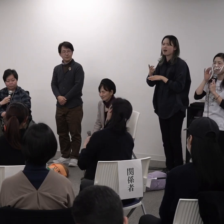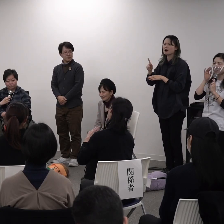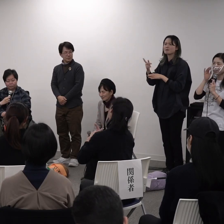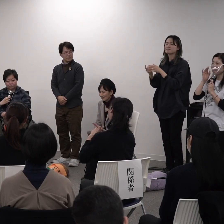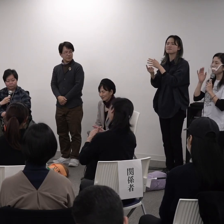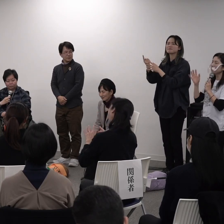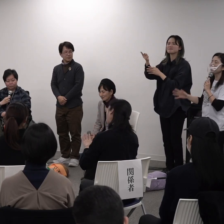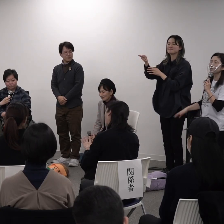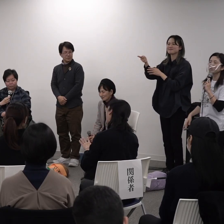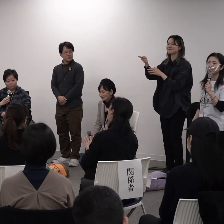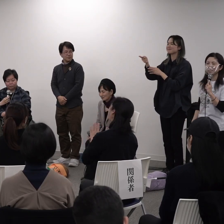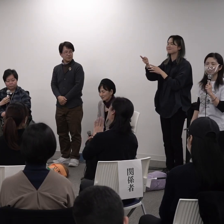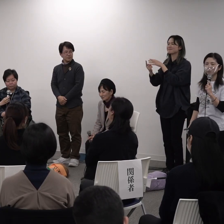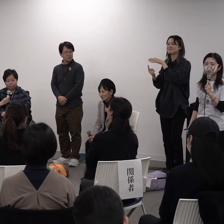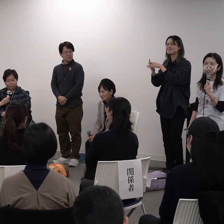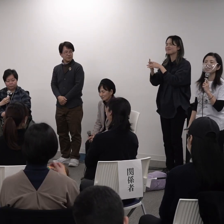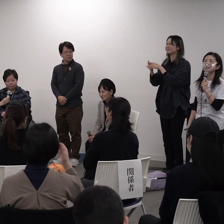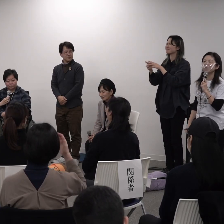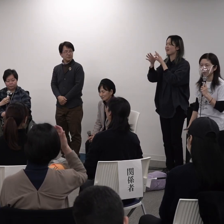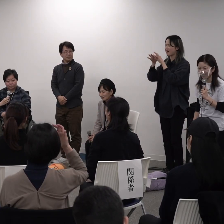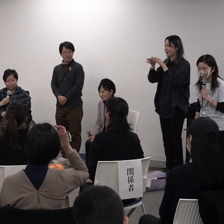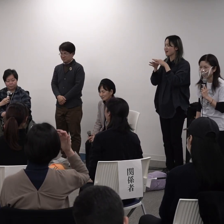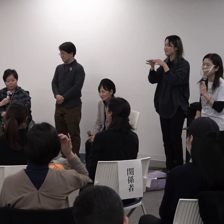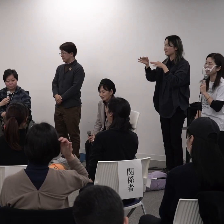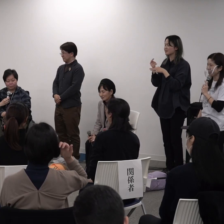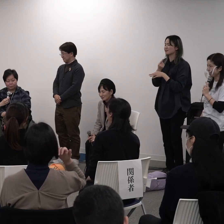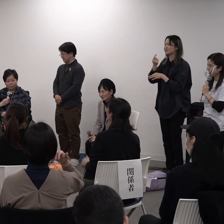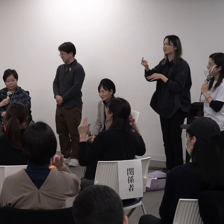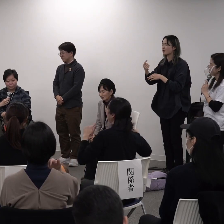なのでどこのお店に行っても人気者になれます